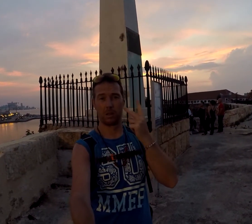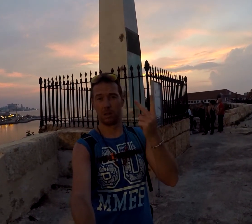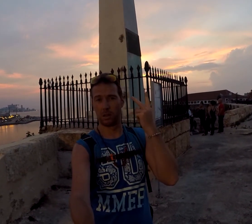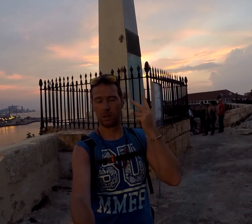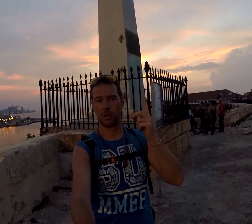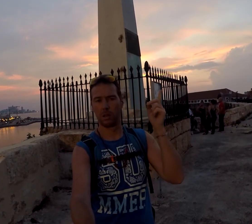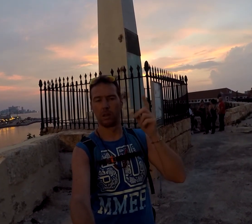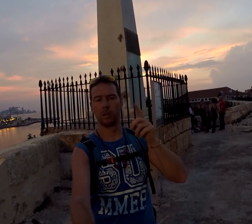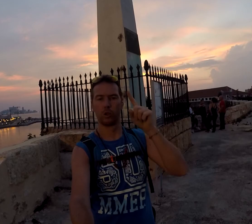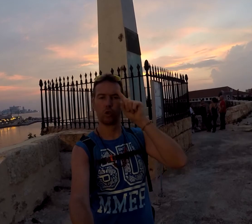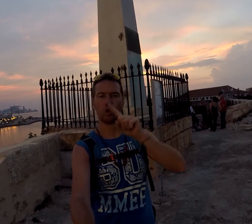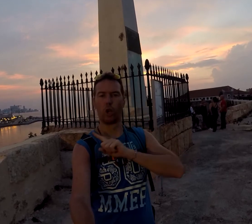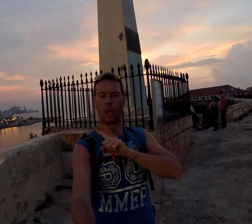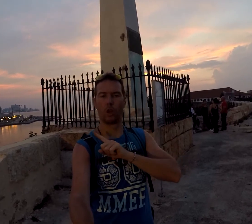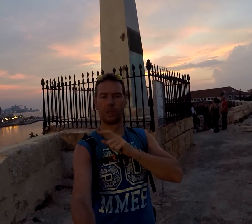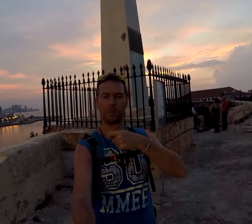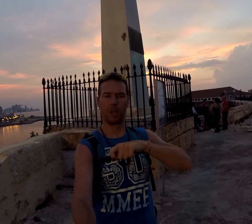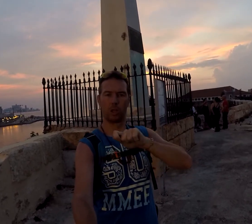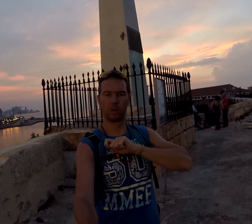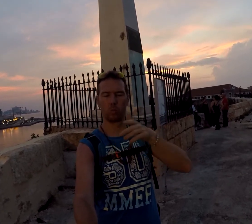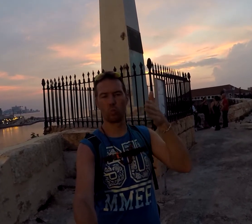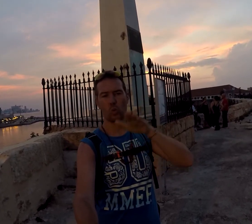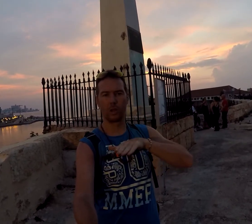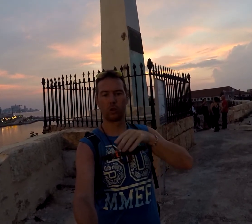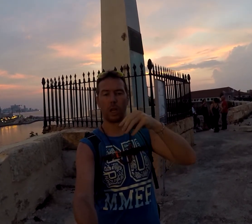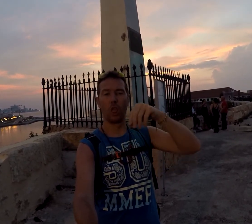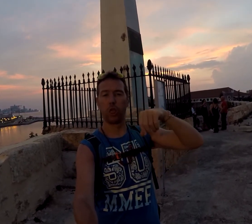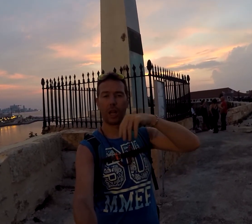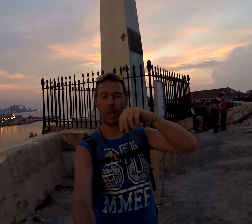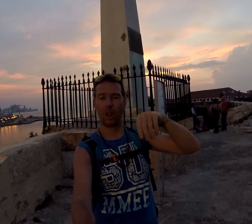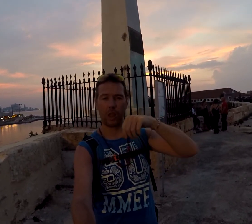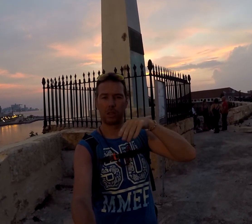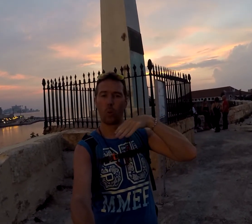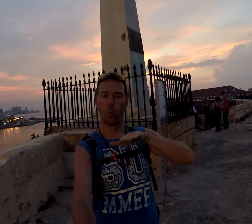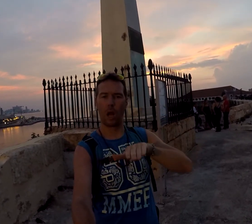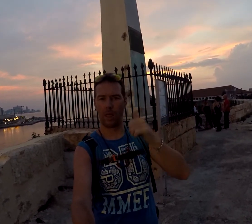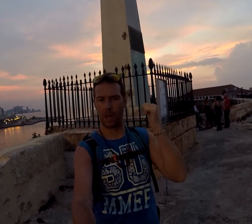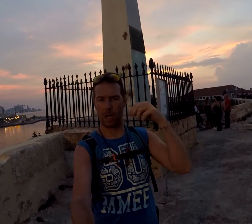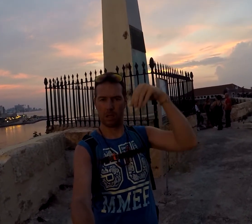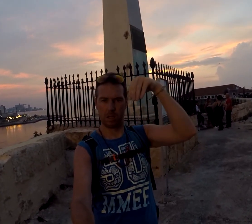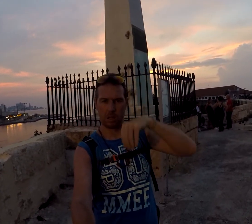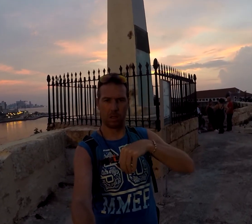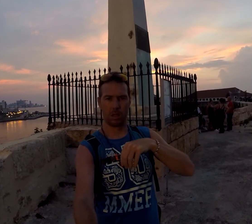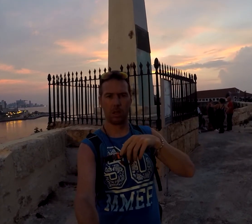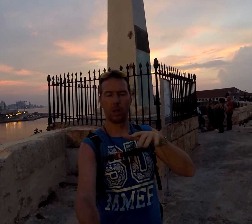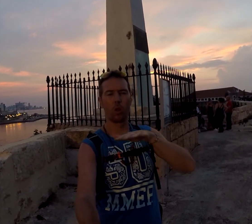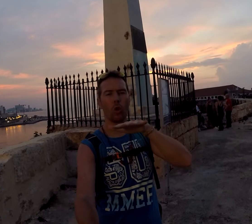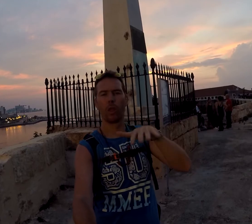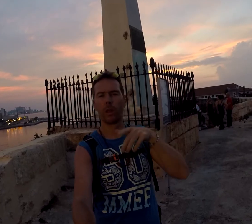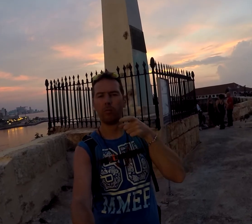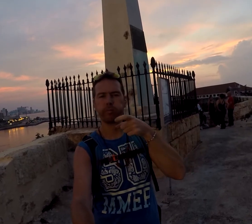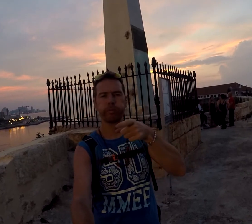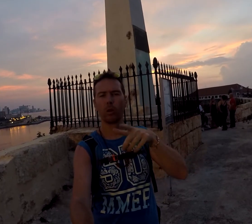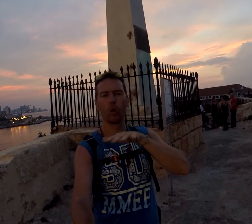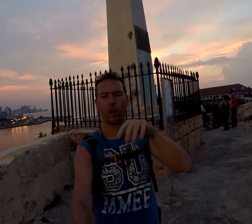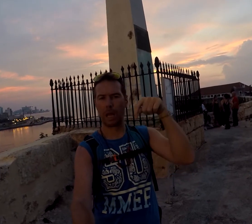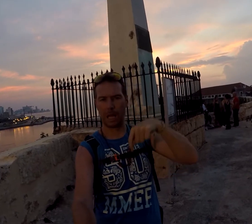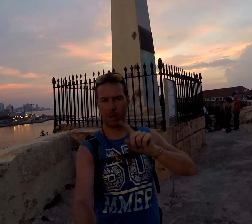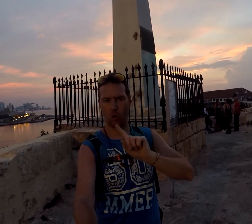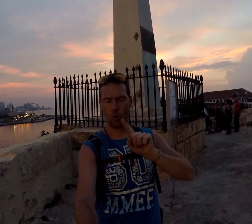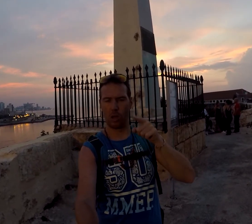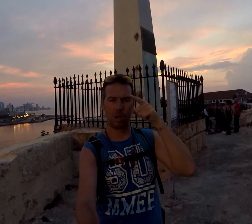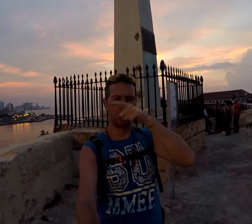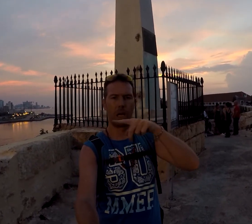Veis este monumento, aquí están las cenizas que honran a los soldados españoles que murieron en la guerra